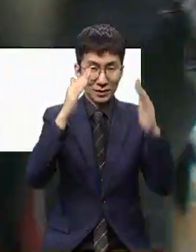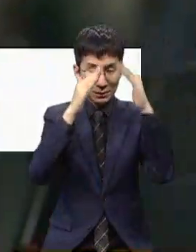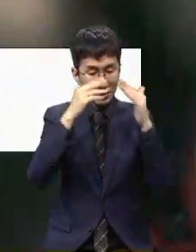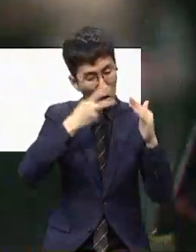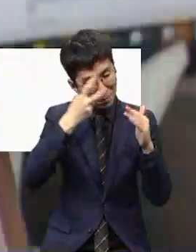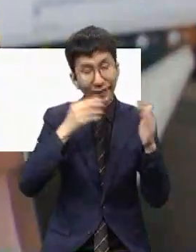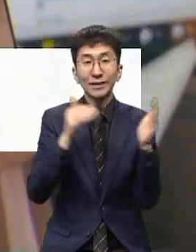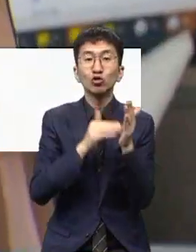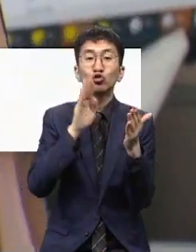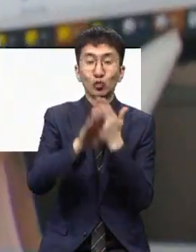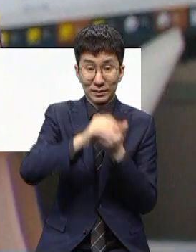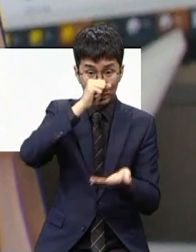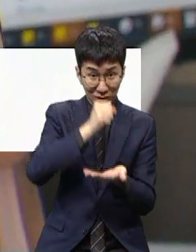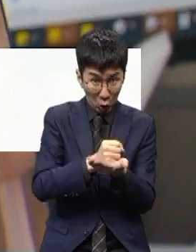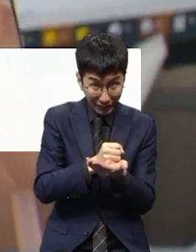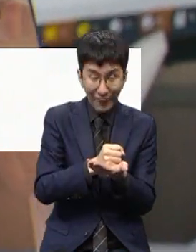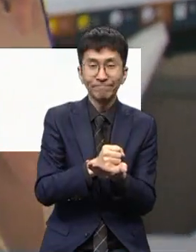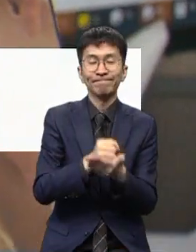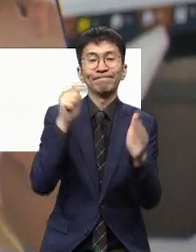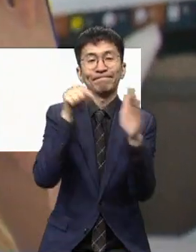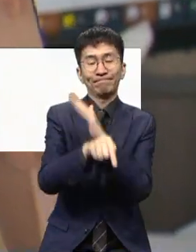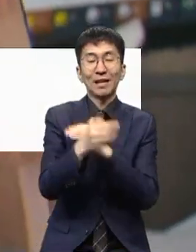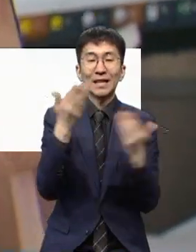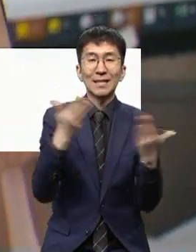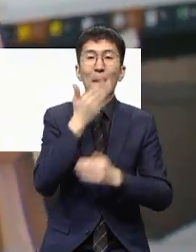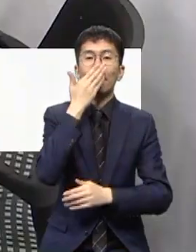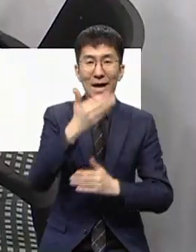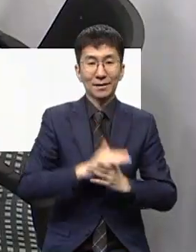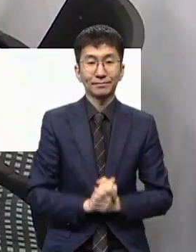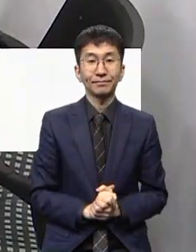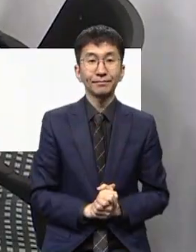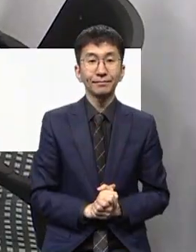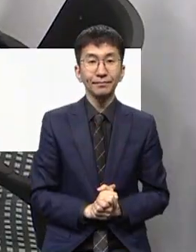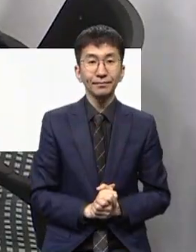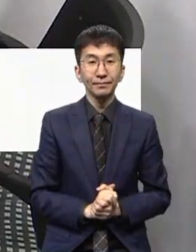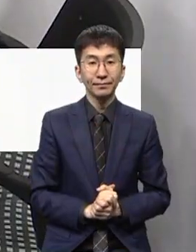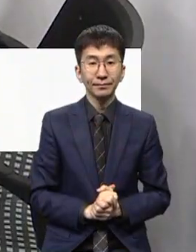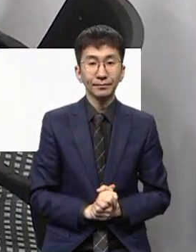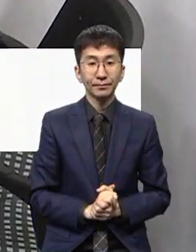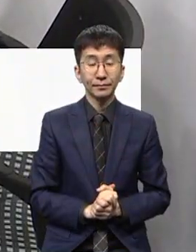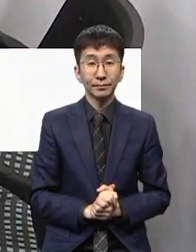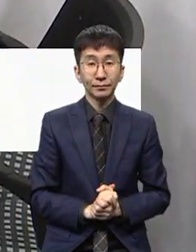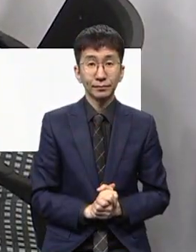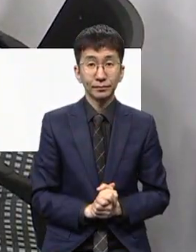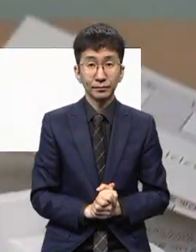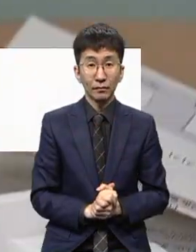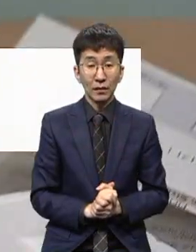검사해 음성이 나와야만 출근할 수 있습니다. 검체 채취가 중요한 만큼 사용법 교육도 진행됐습니다.